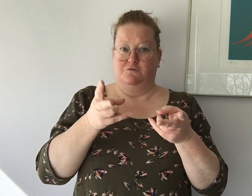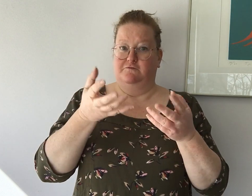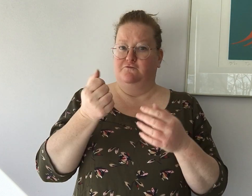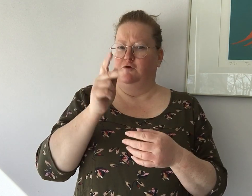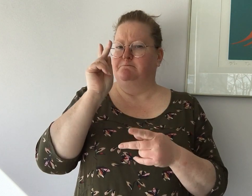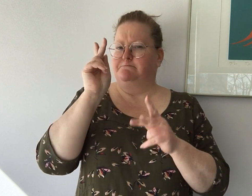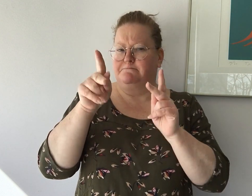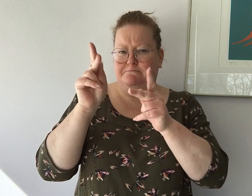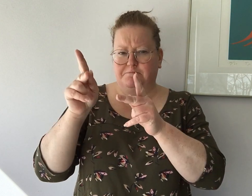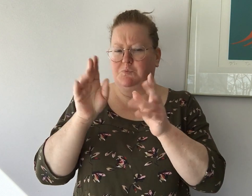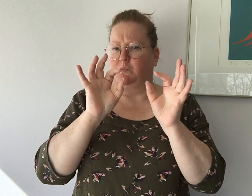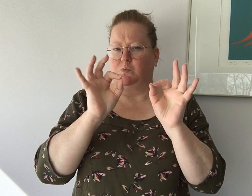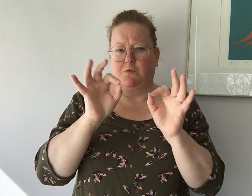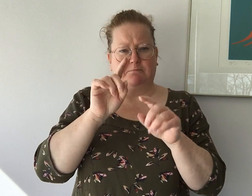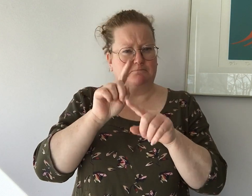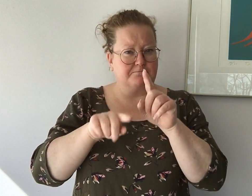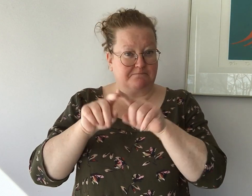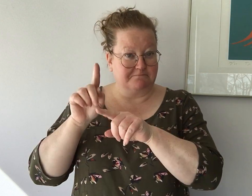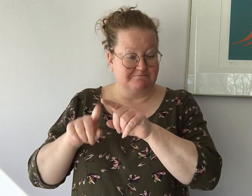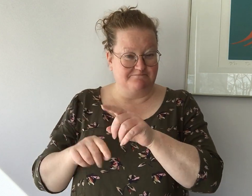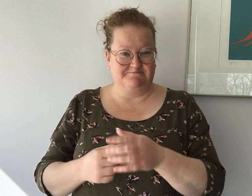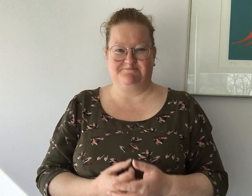ja teillä on mahdollisuus kysellä kaikenlaista niihin liittyen.